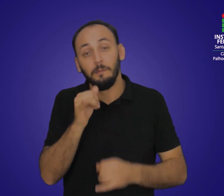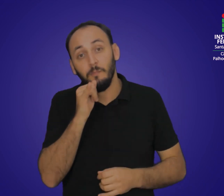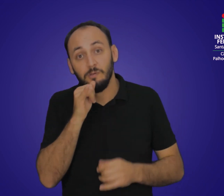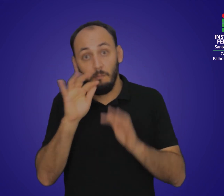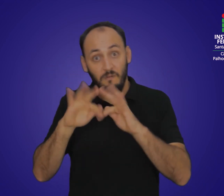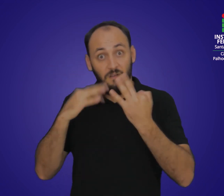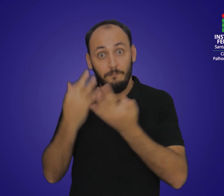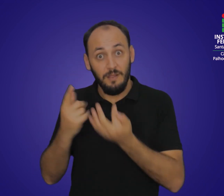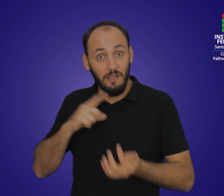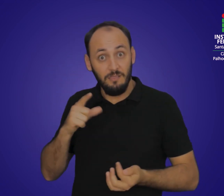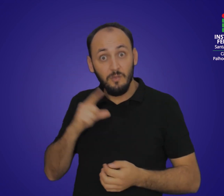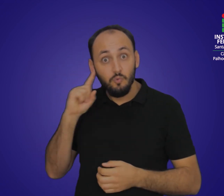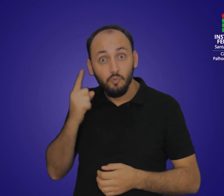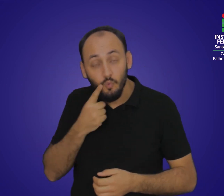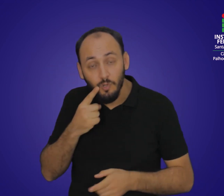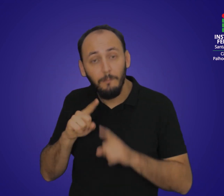Como exemplo, podemos ver o caso de uma família que tem um surdo.